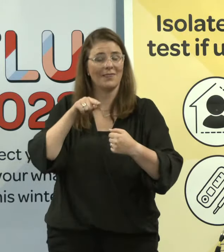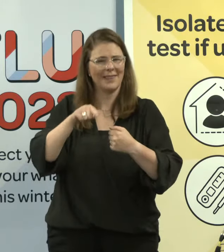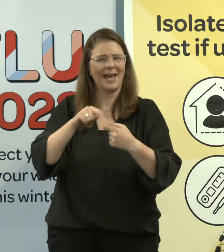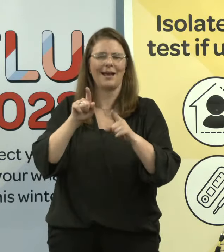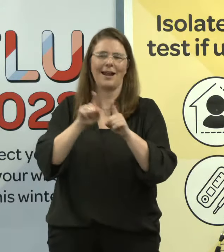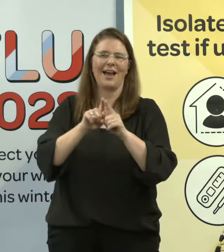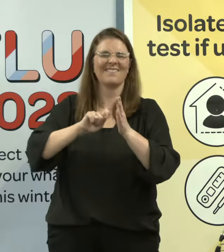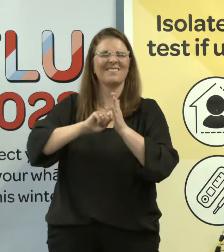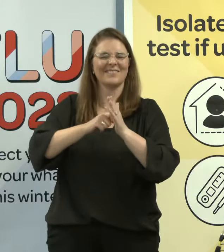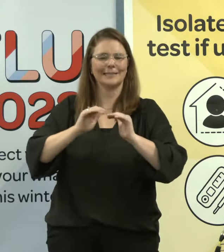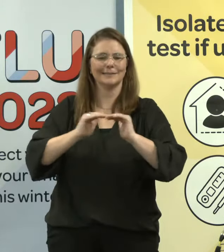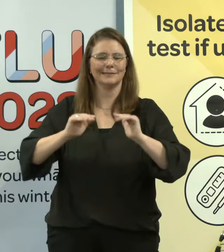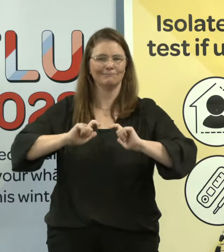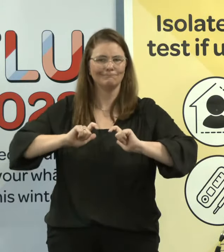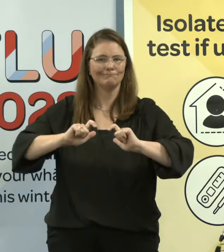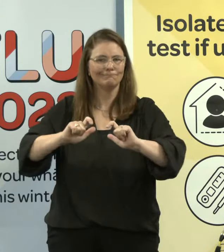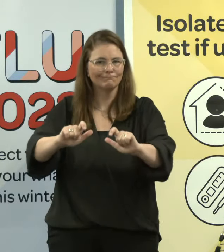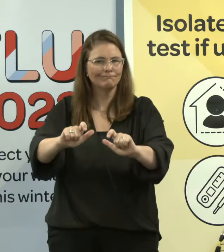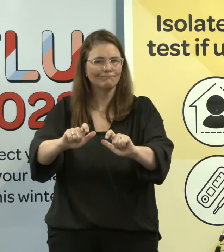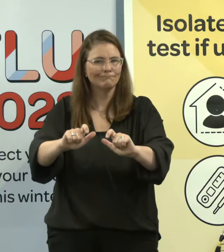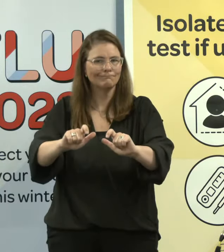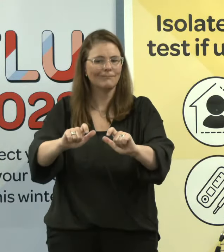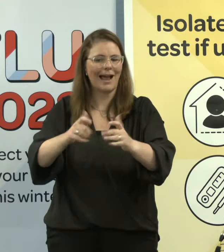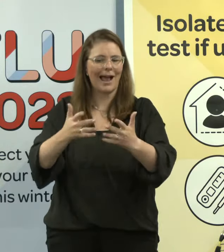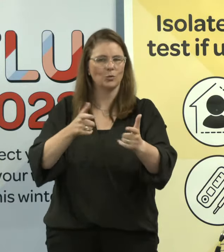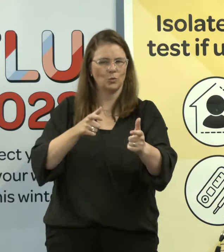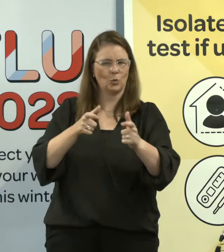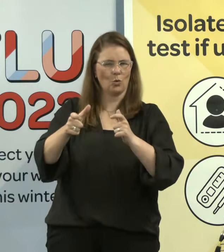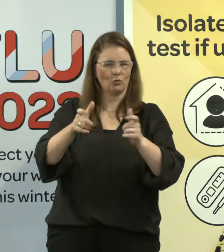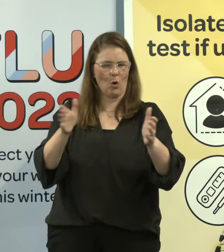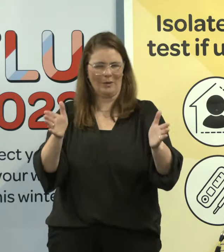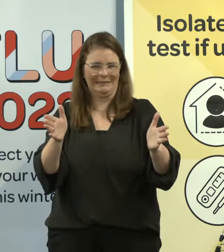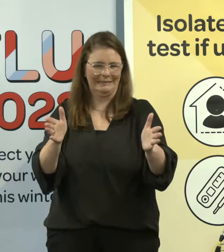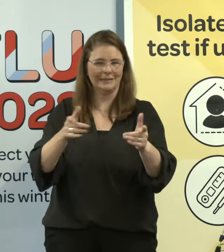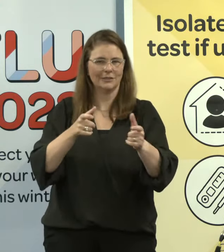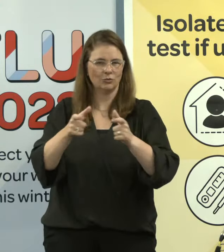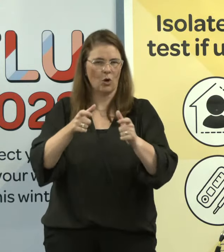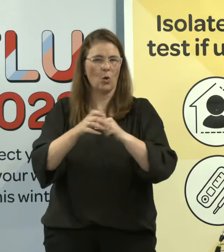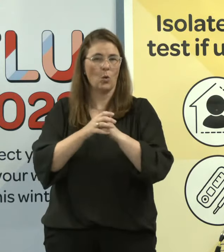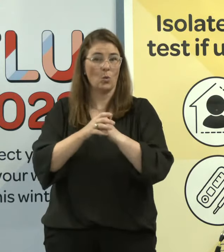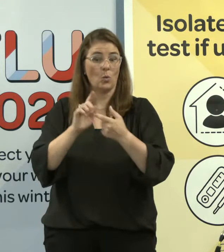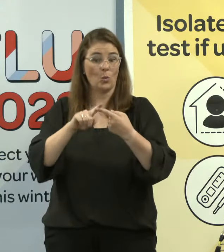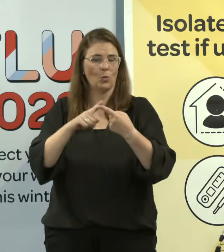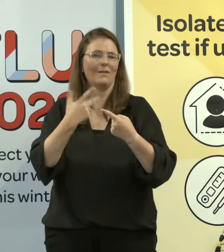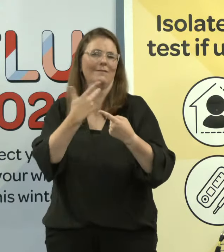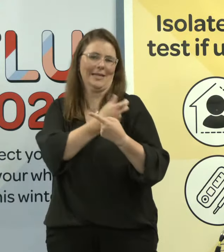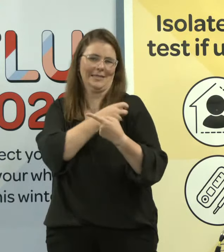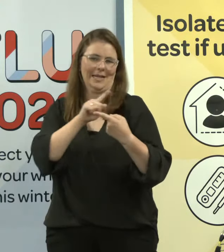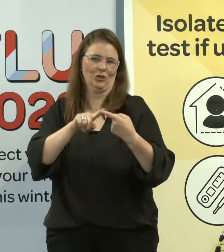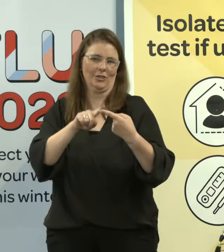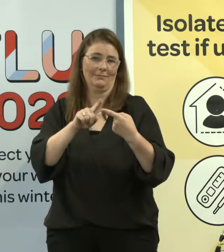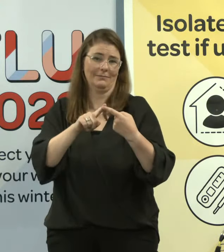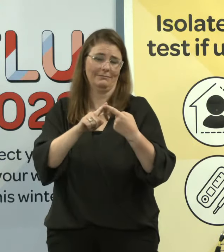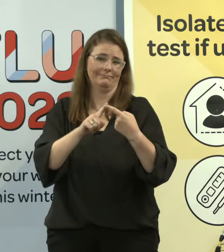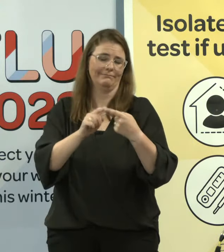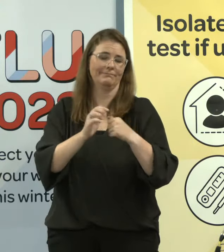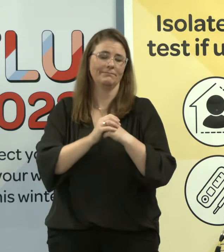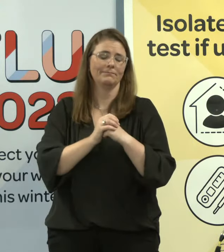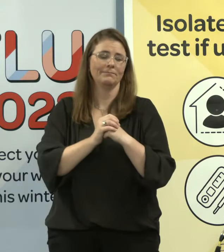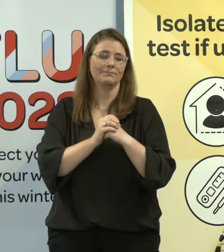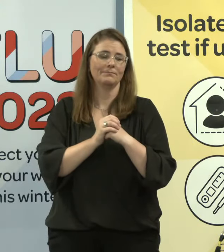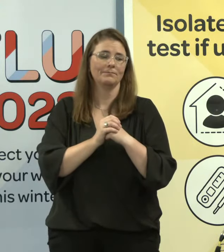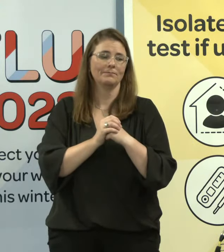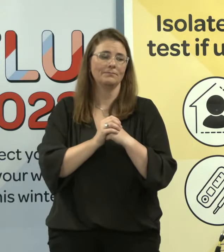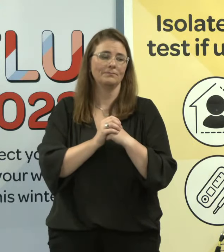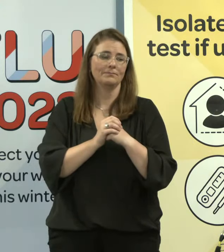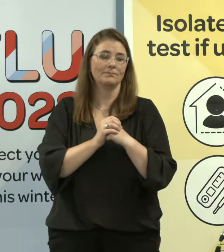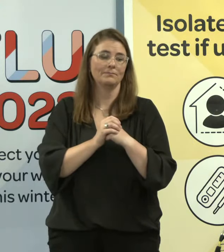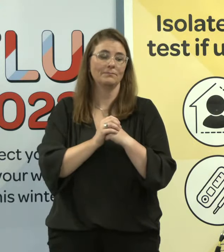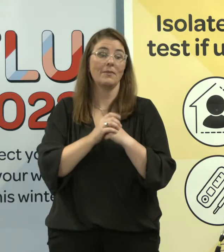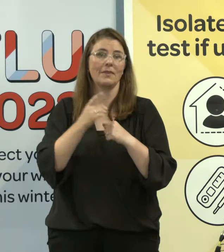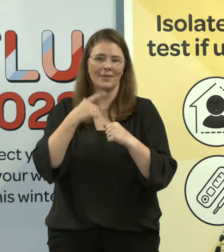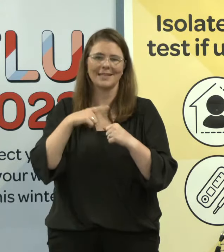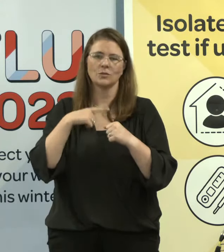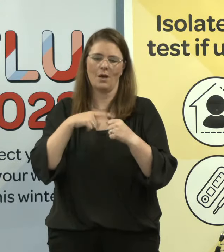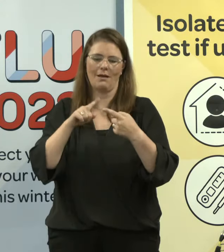ahakoa te aha. Na ka noho hei